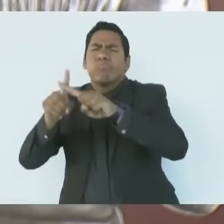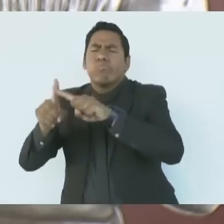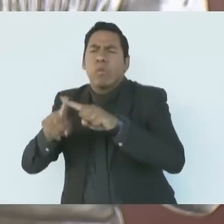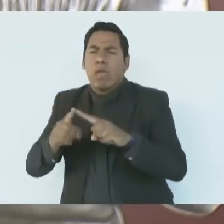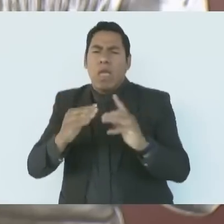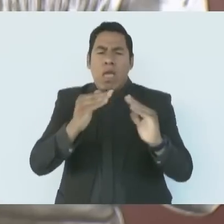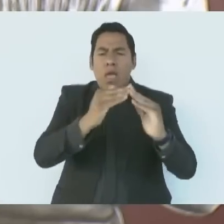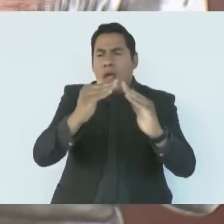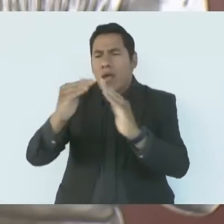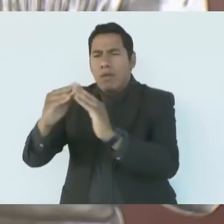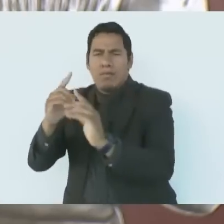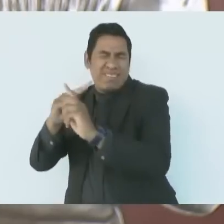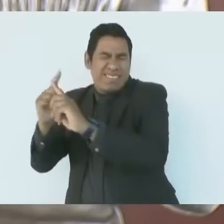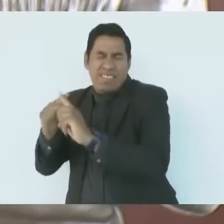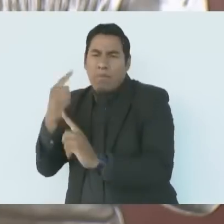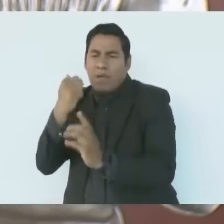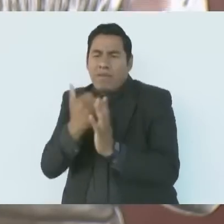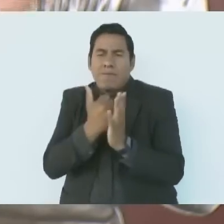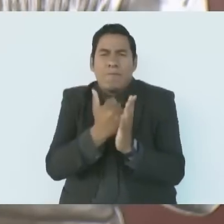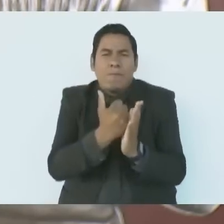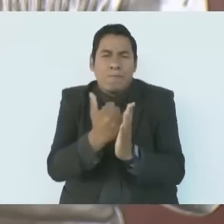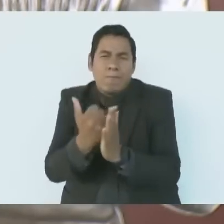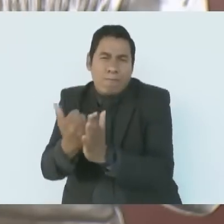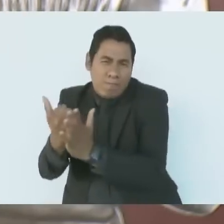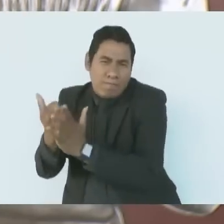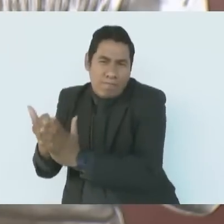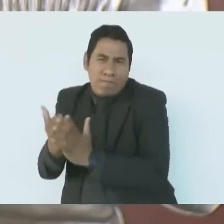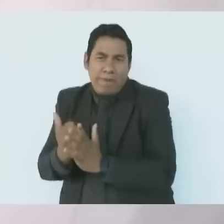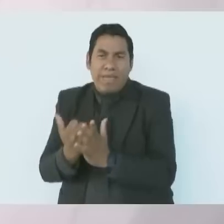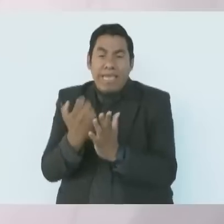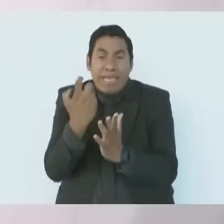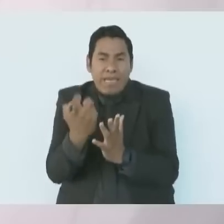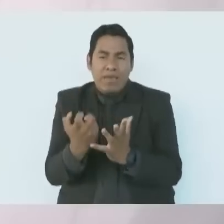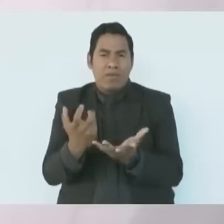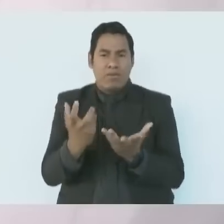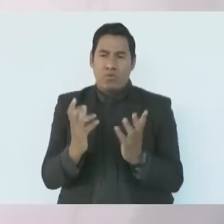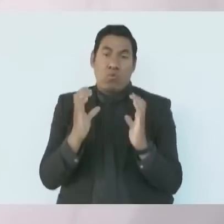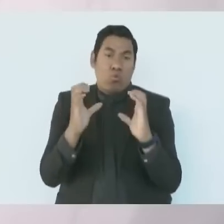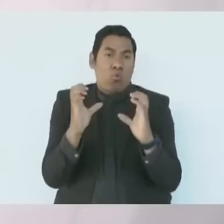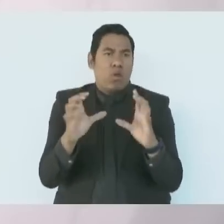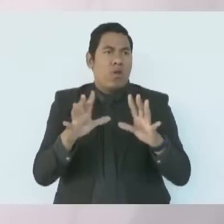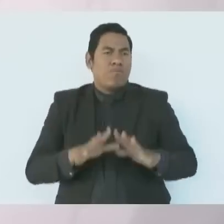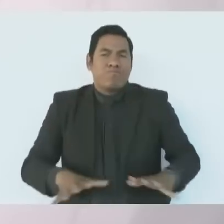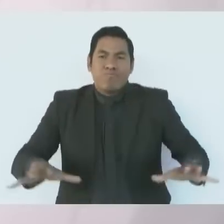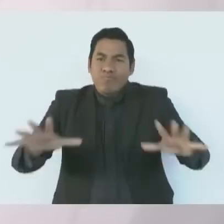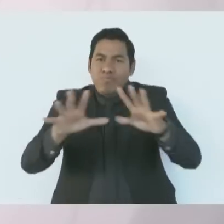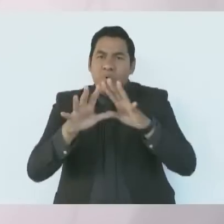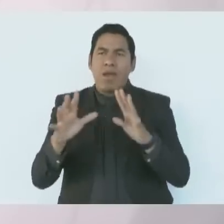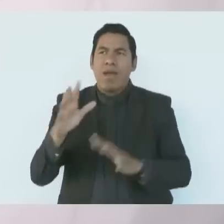para que haya bienestar cuidemos el medio ambiente y también se pague menos por la